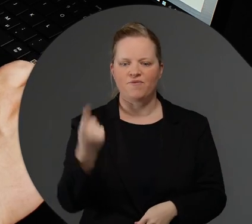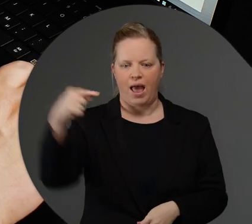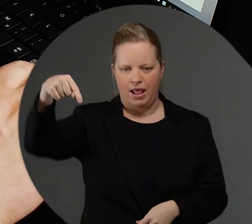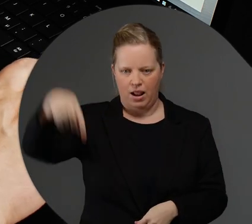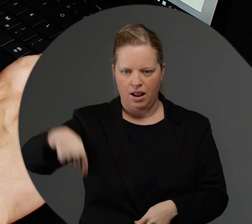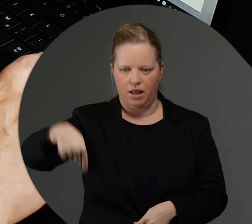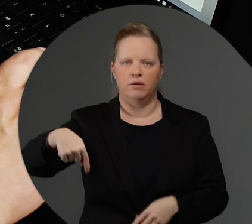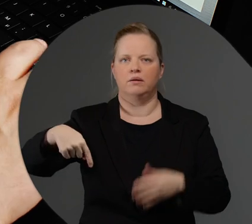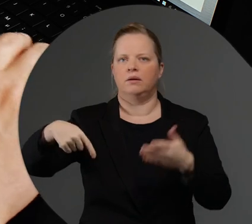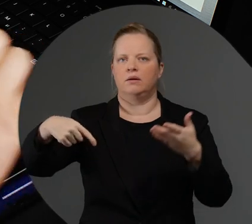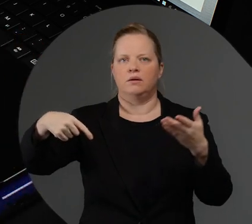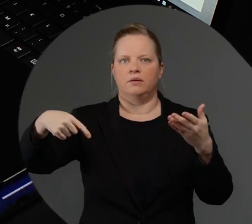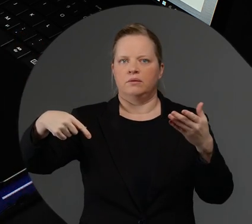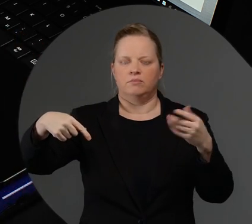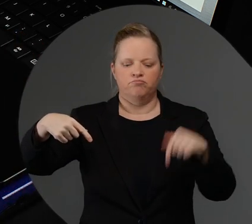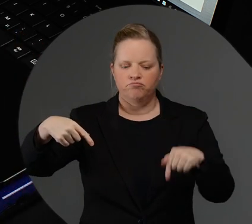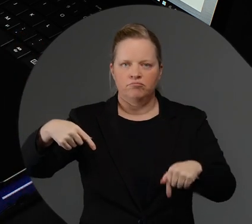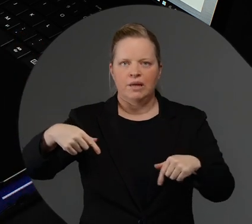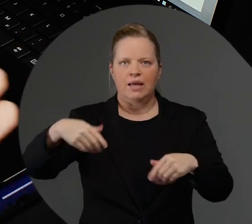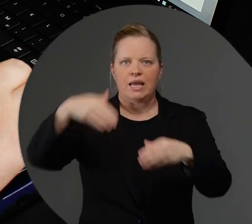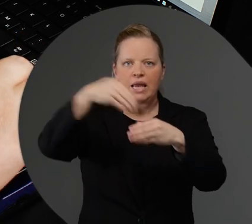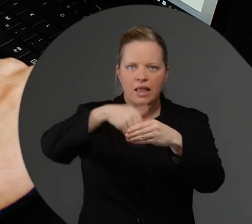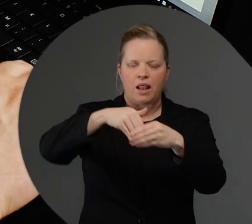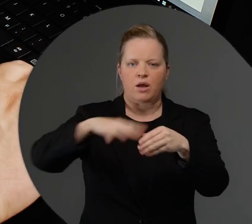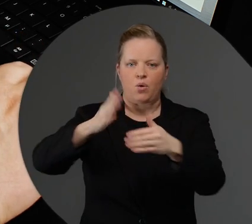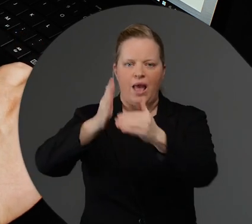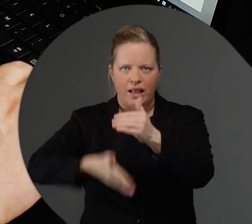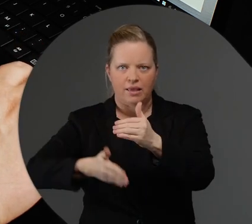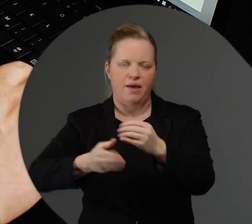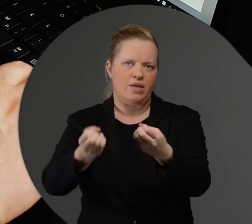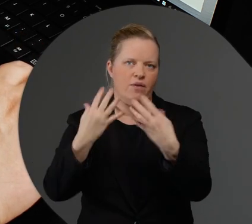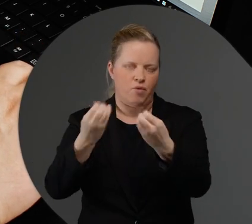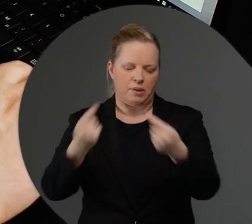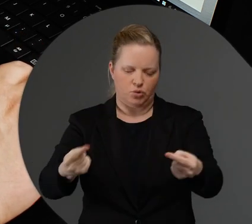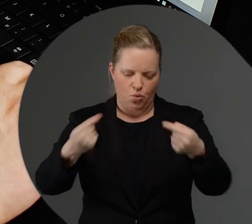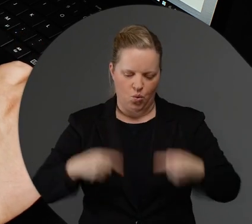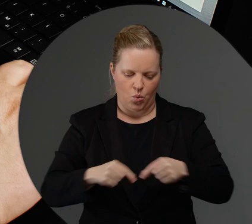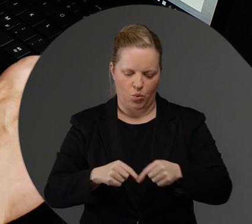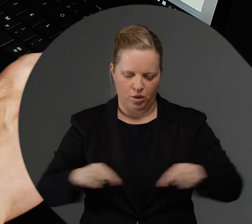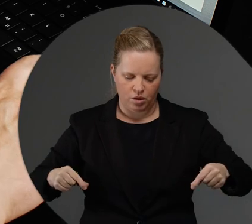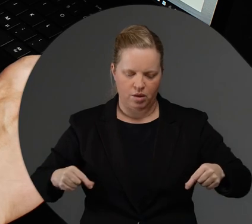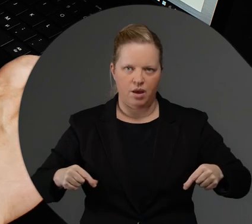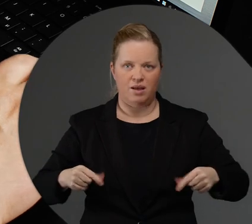runtergehe - hier steht zum Beispiel Inhalt-Region Ende, das ist jetzt nur so eine Information von der